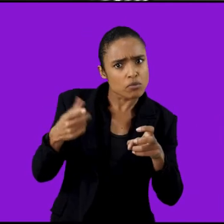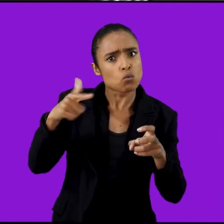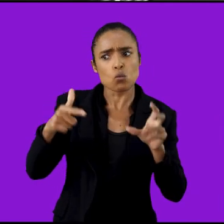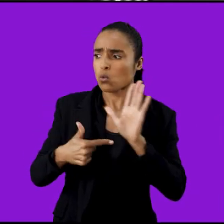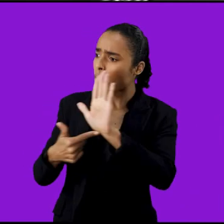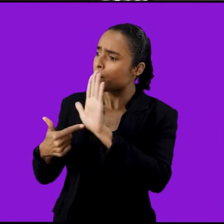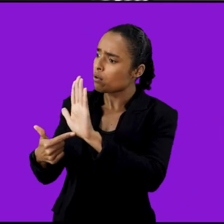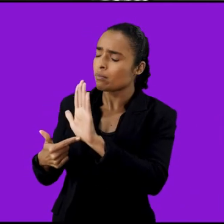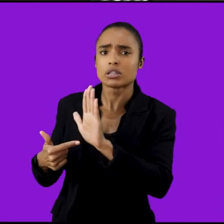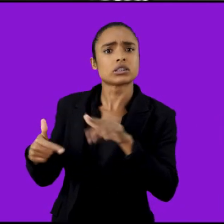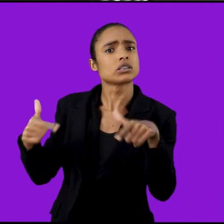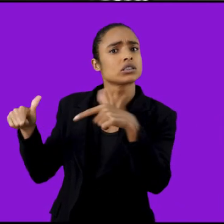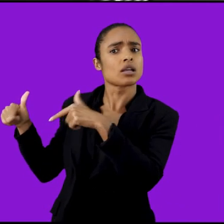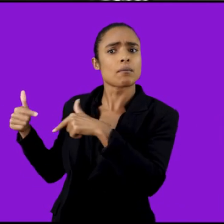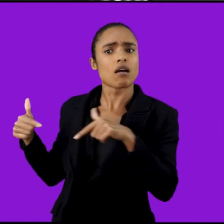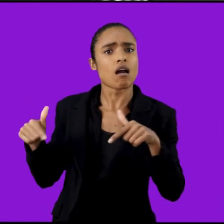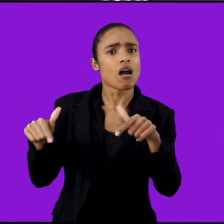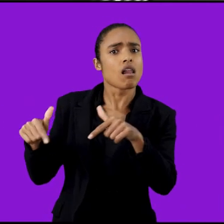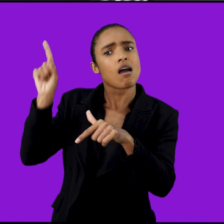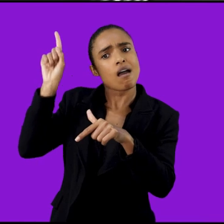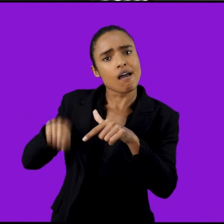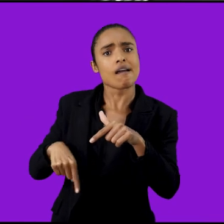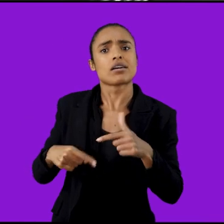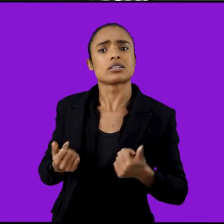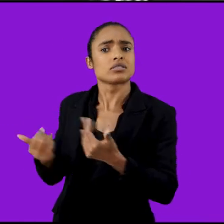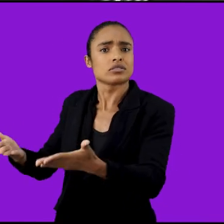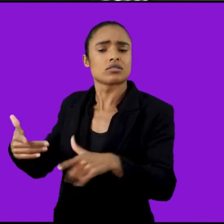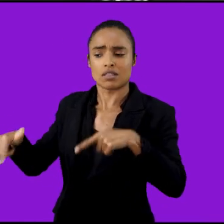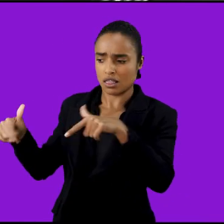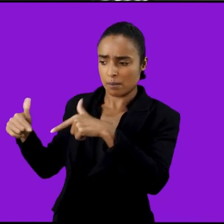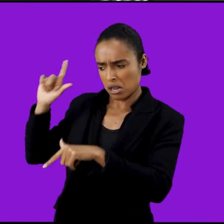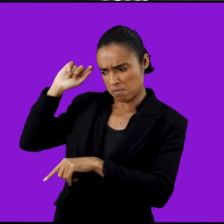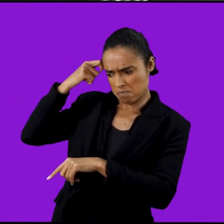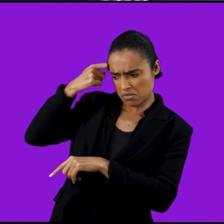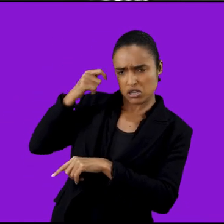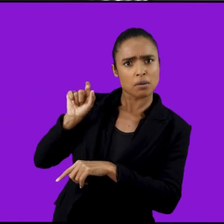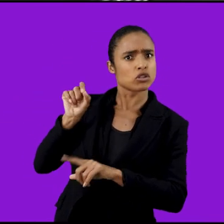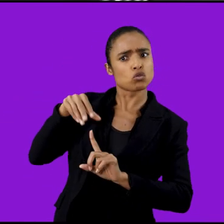Era preto, sim. e o dono da casa era branco. Era branco, sim. Tipo, do segurança até os artistas. O que